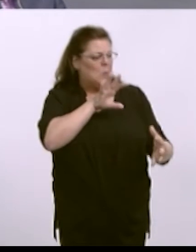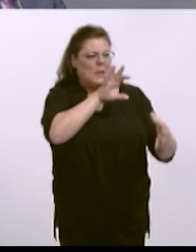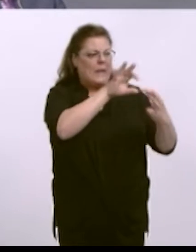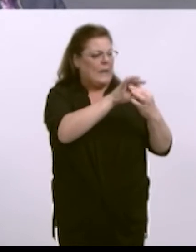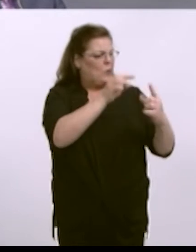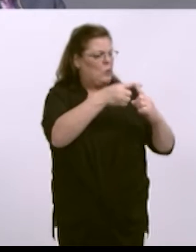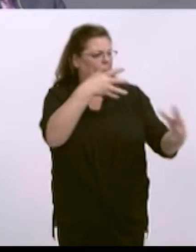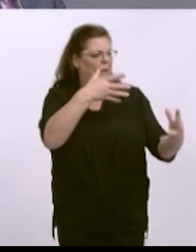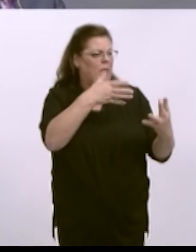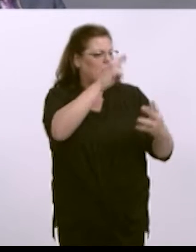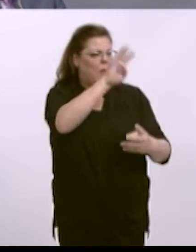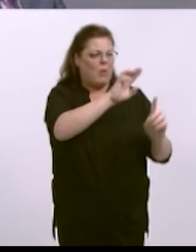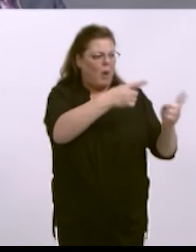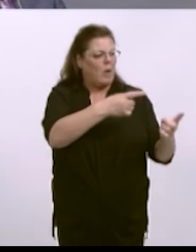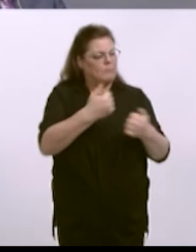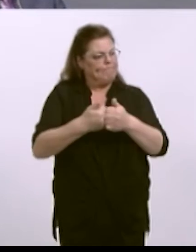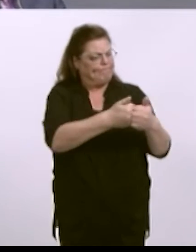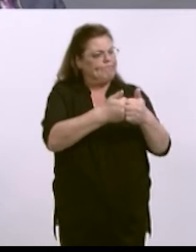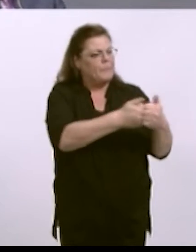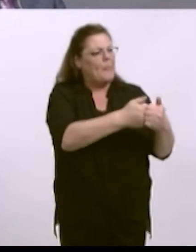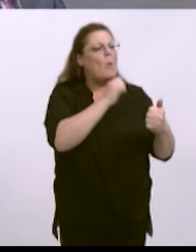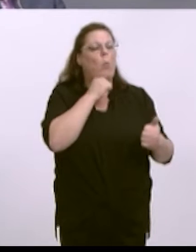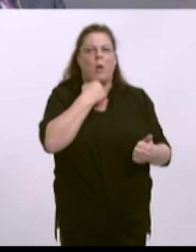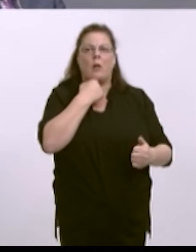bydd yna weithgareddau ymgysylltu nawr yn digwydd. O dan yr amgylchiadau, a allwch chi